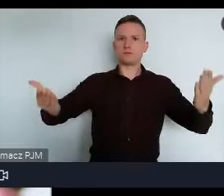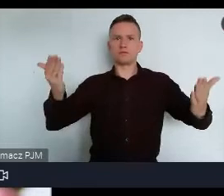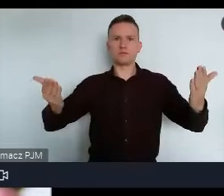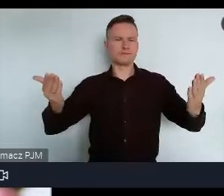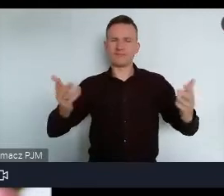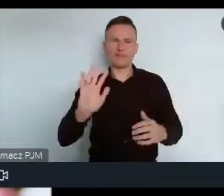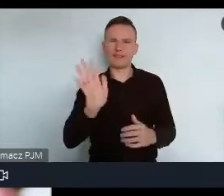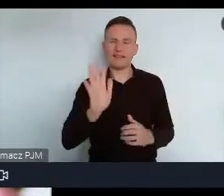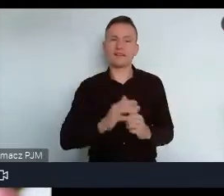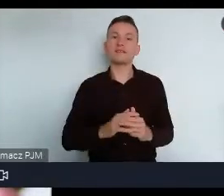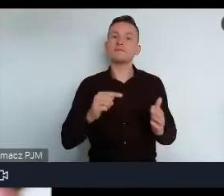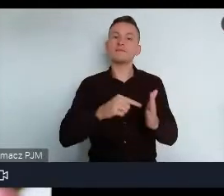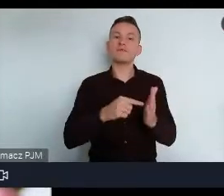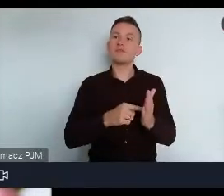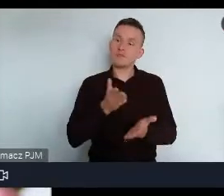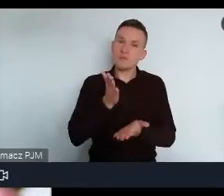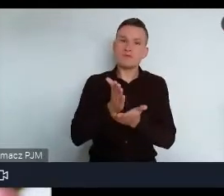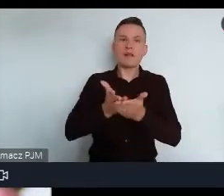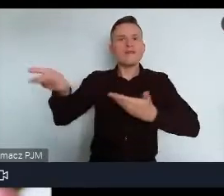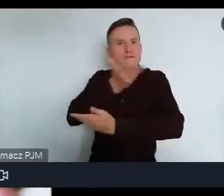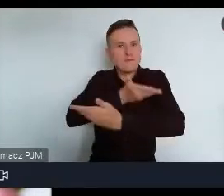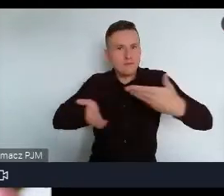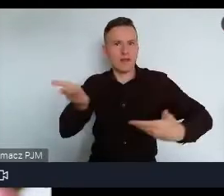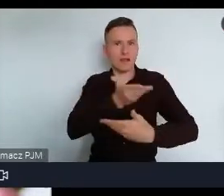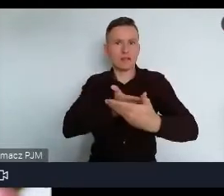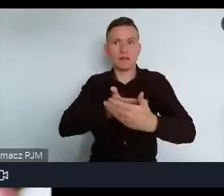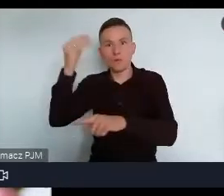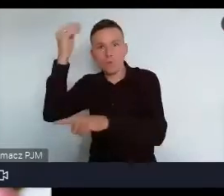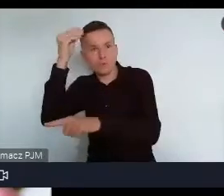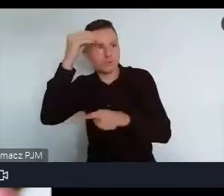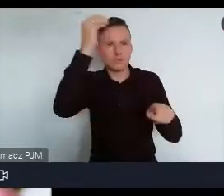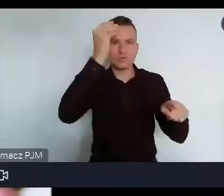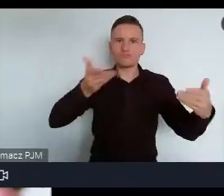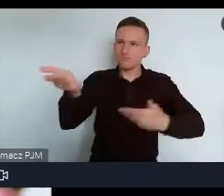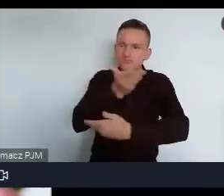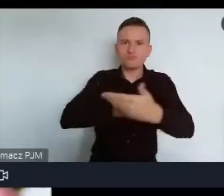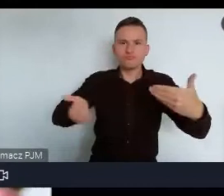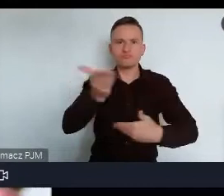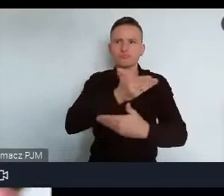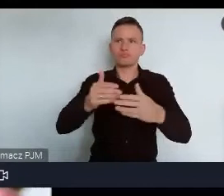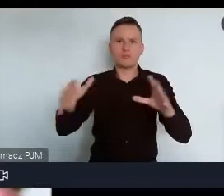pozwala miastom na wymianę i uczenie się od siebie nawzajem przy użyciu wspólnej terminologii